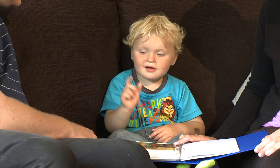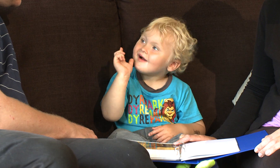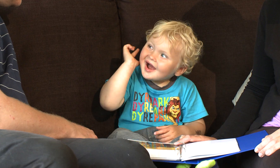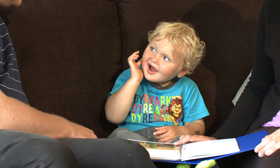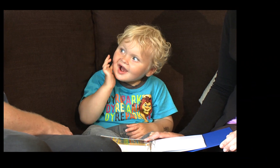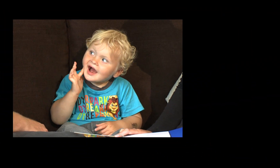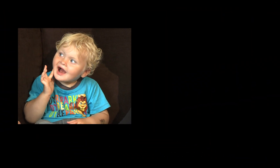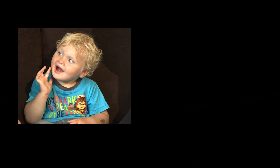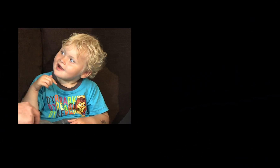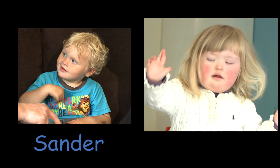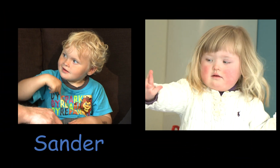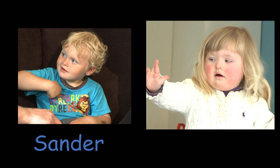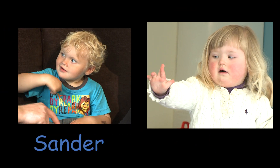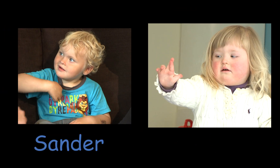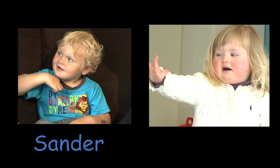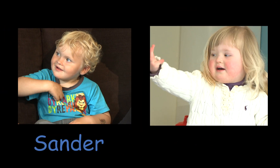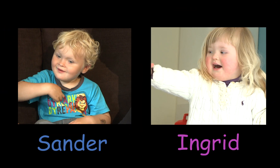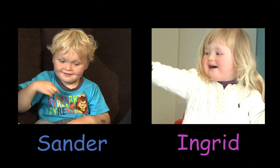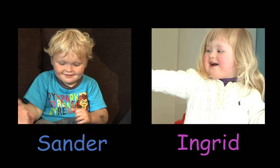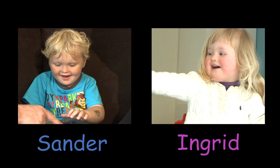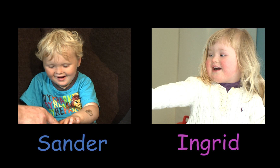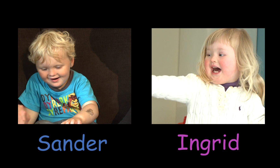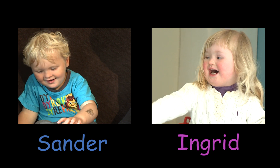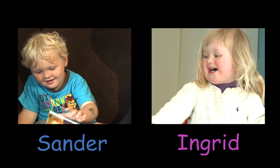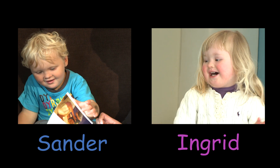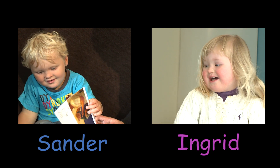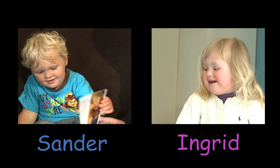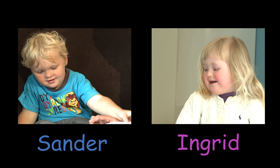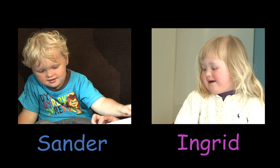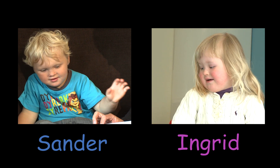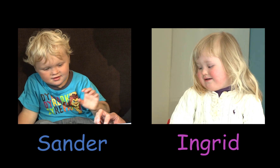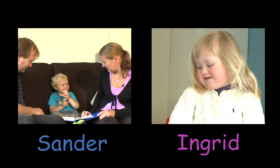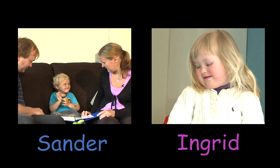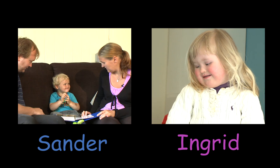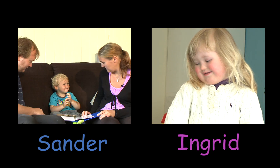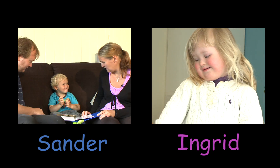Begge har forsinket språkutvikling og har lært seg Tegn som støtte i tidlig alder.